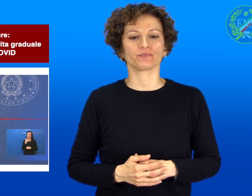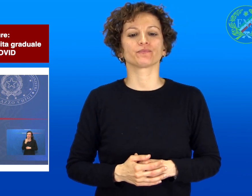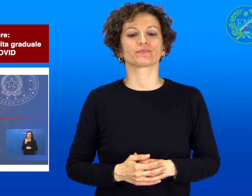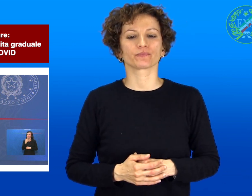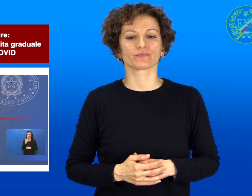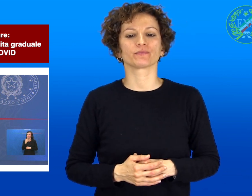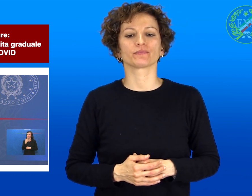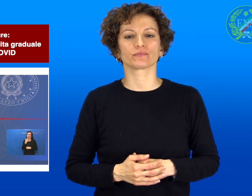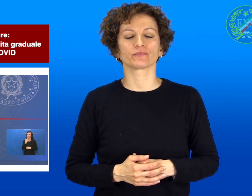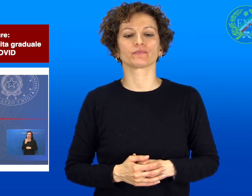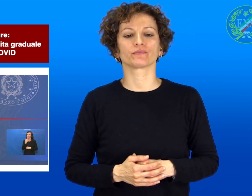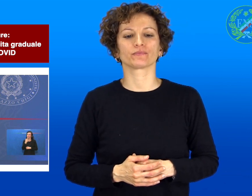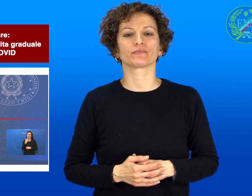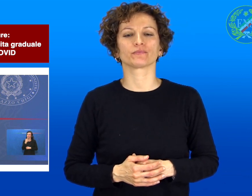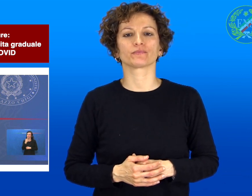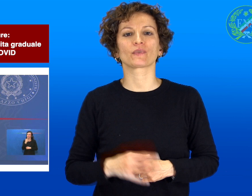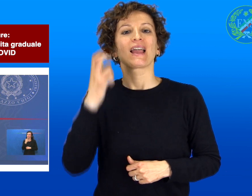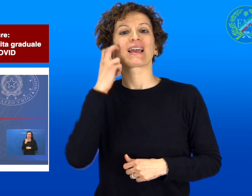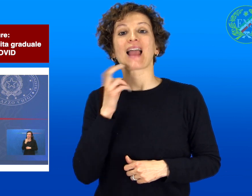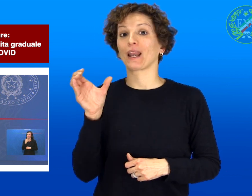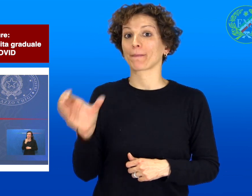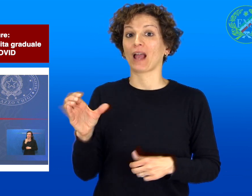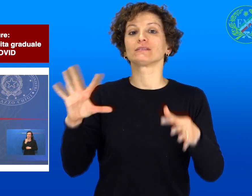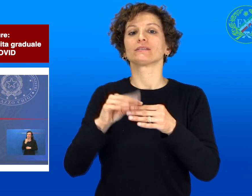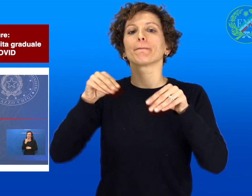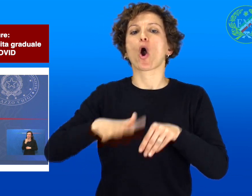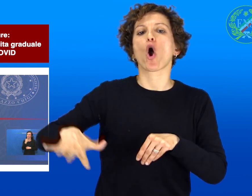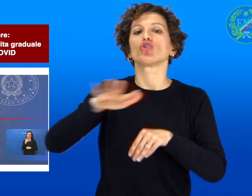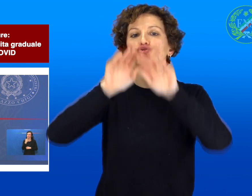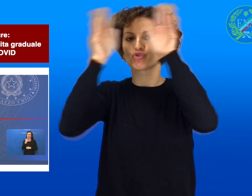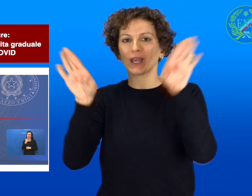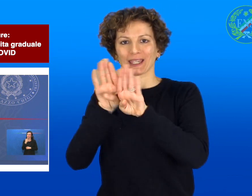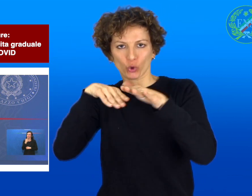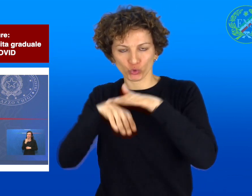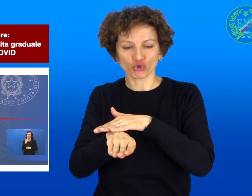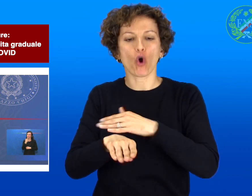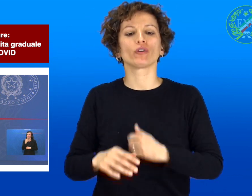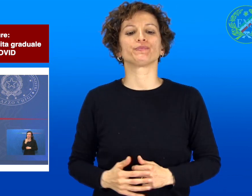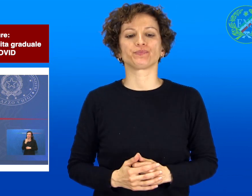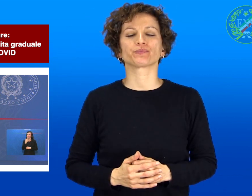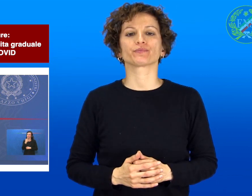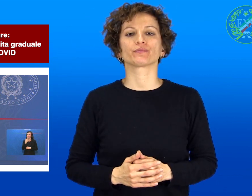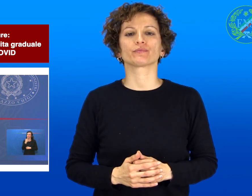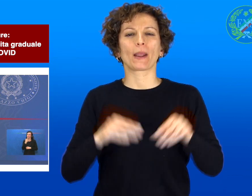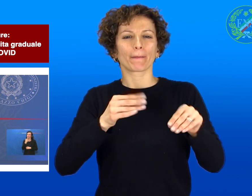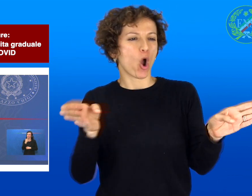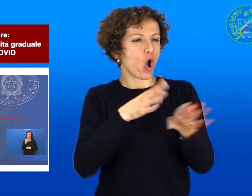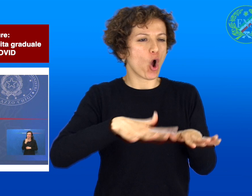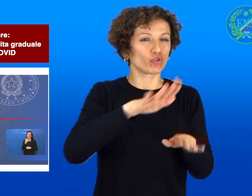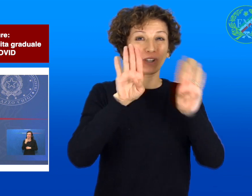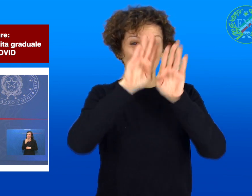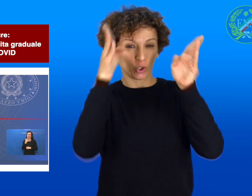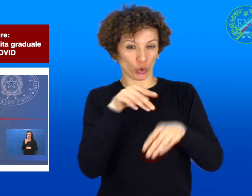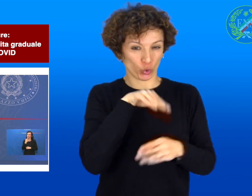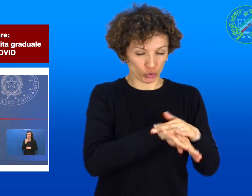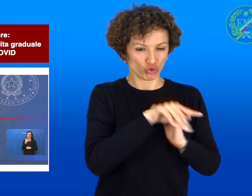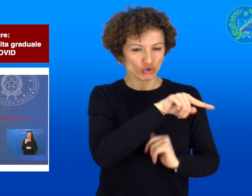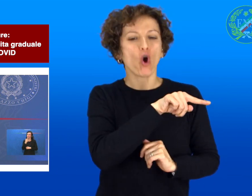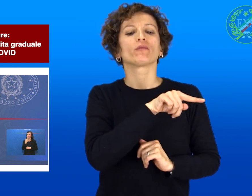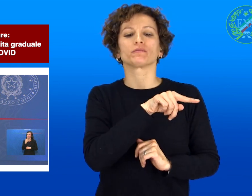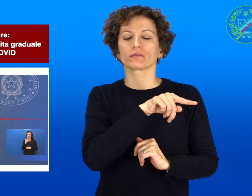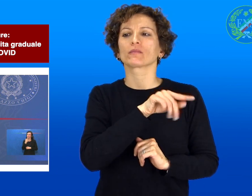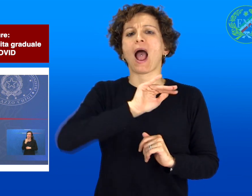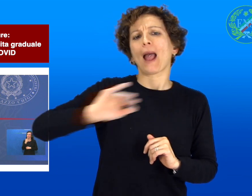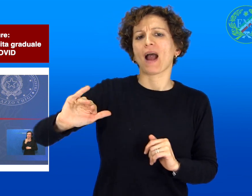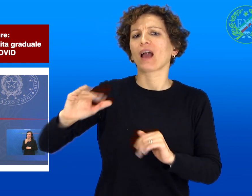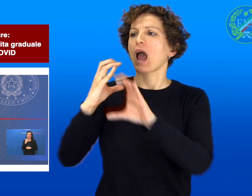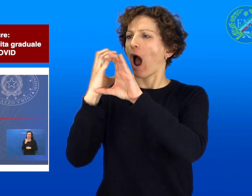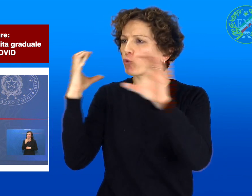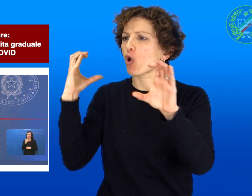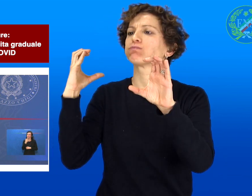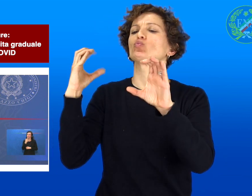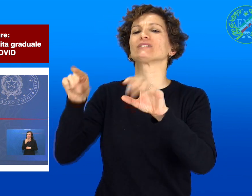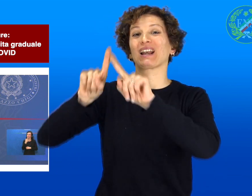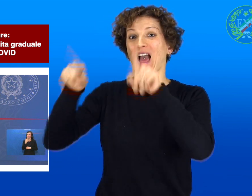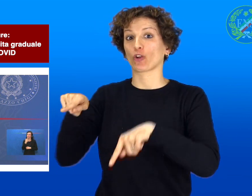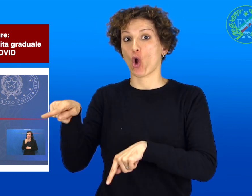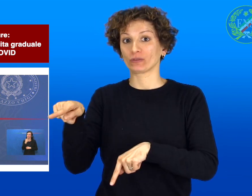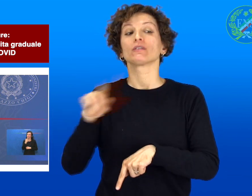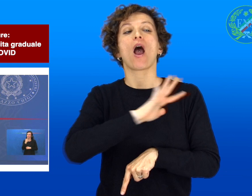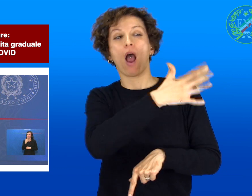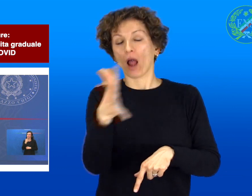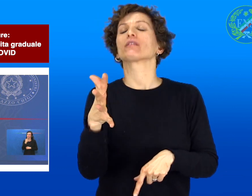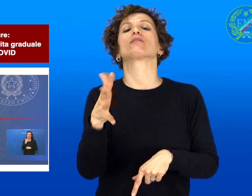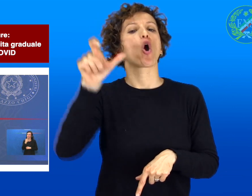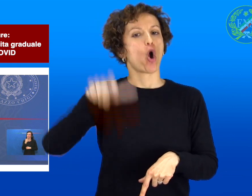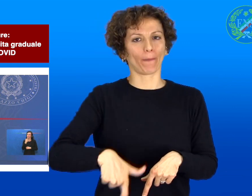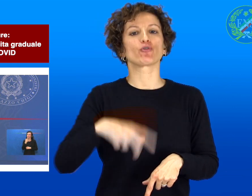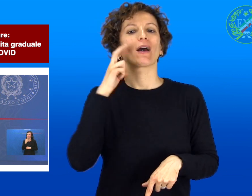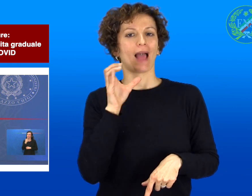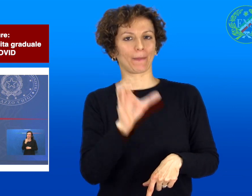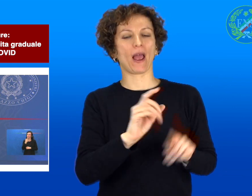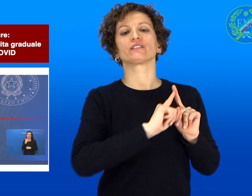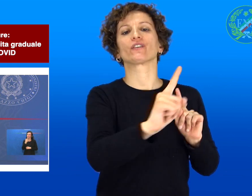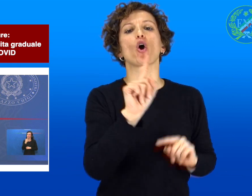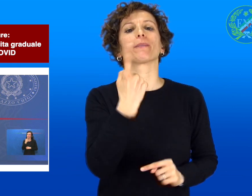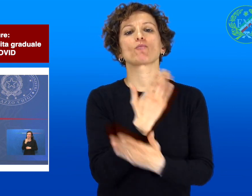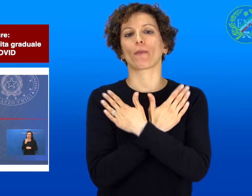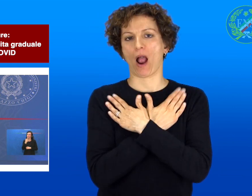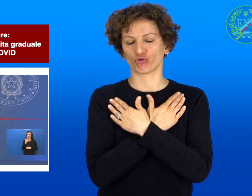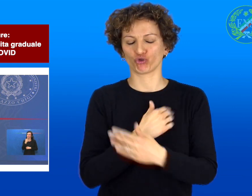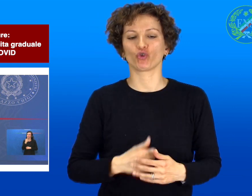Green Pass al chiuso. Nei luoghi chiusi, che con le eccezioni sopra descritte (i mezzi pubblici, negozi), resta l’obbligo di green pass fino al 1° maggio.